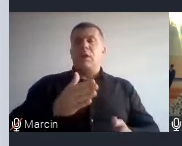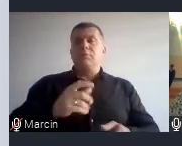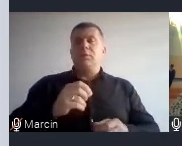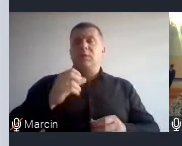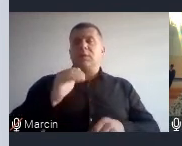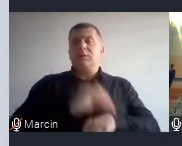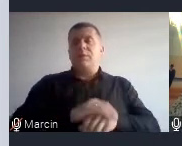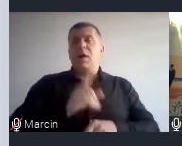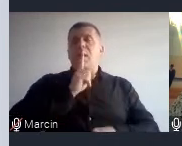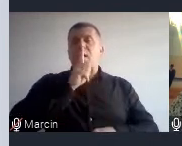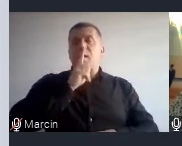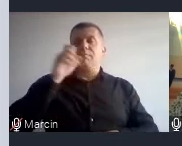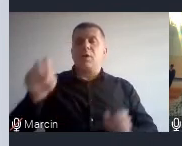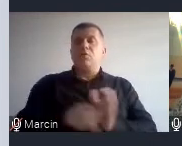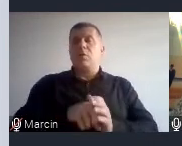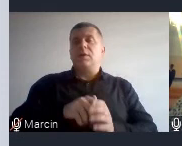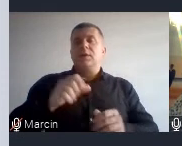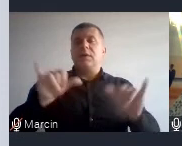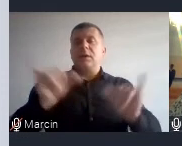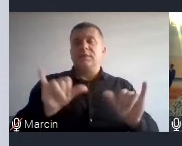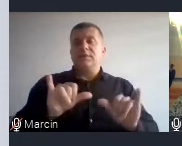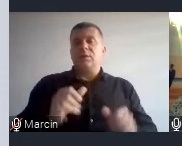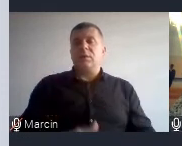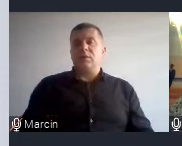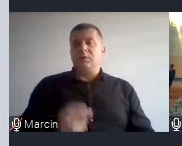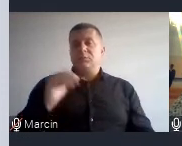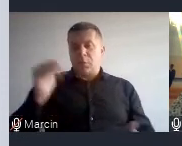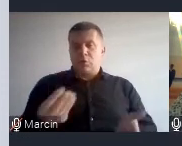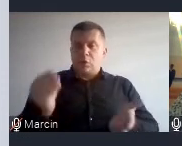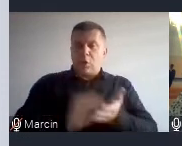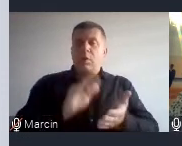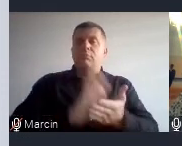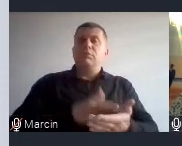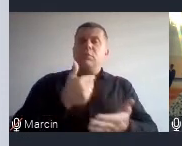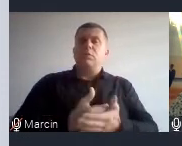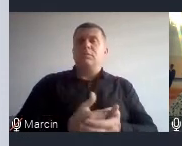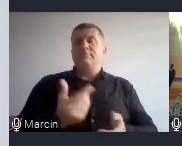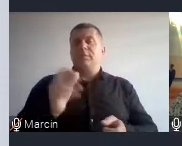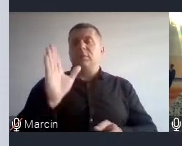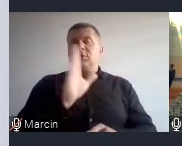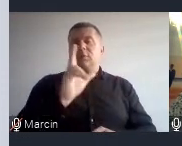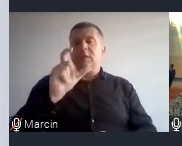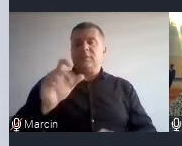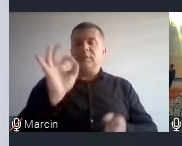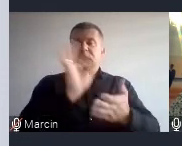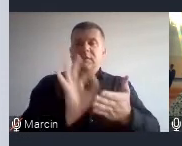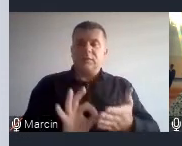jeśli chodzi nam o konkretną stylistykę – czy możemy załączyć przykładowe szkice / rysunki.